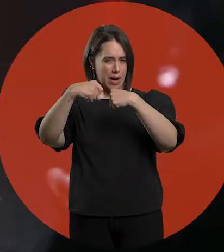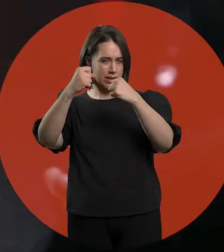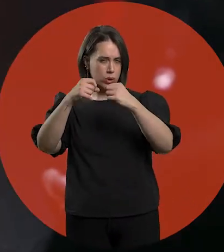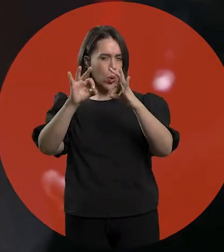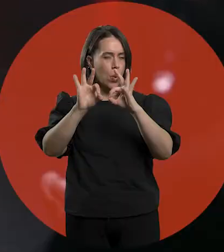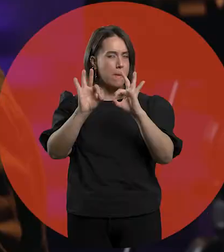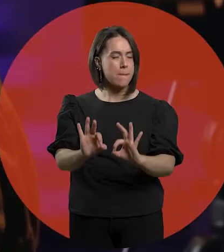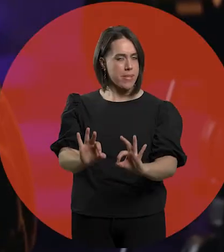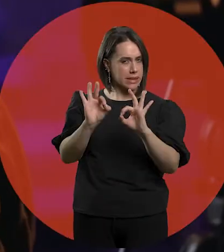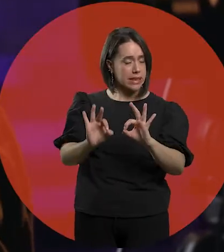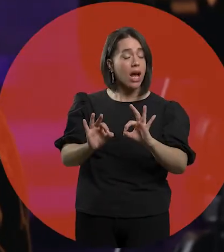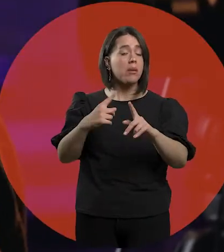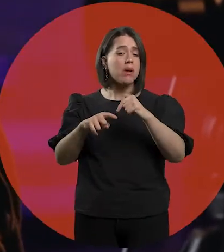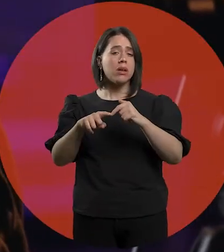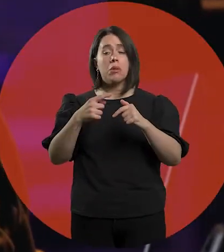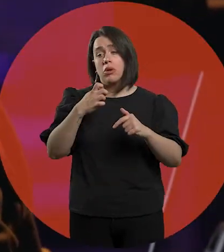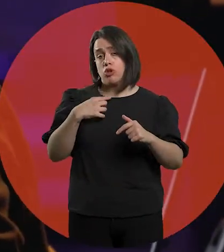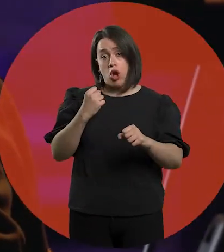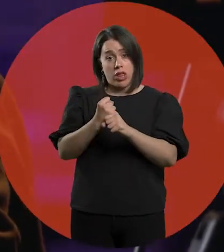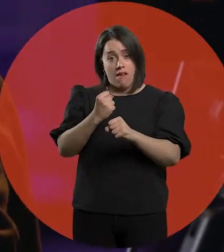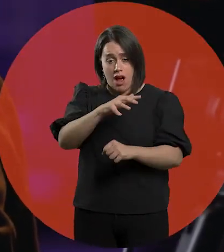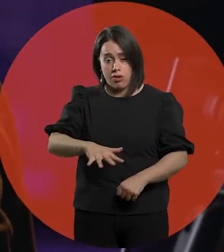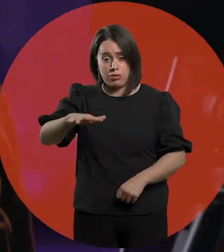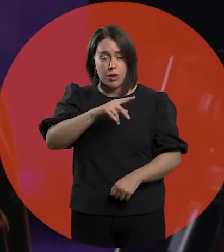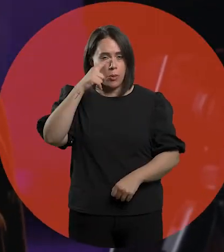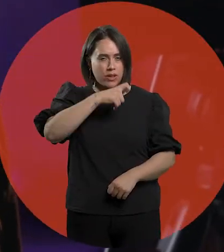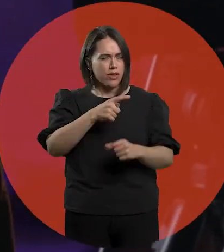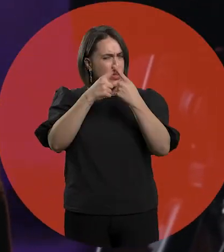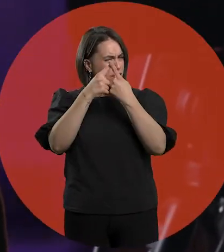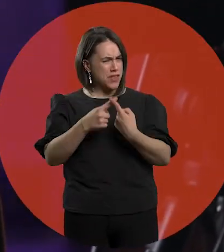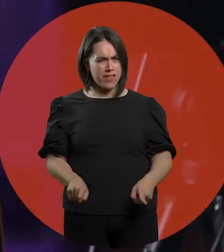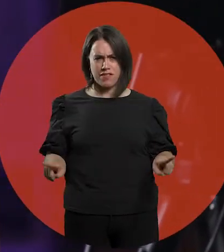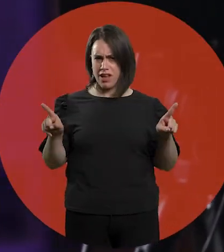Pero por ahí en otros lugares, yo trabajo en Montevideo, es un poco distinto, ¿no?